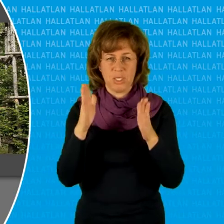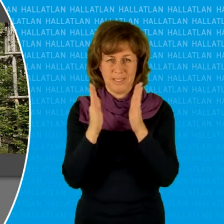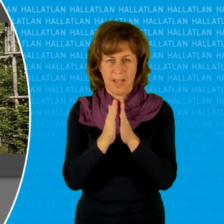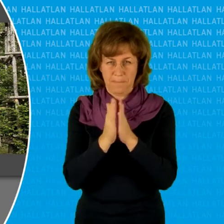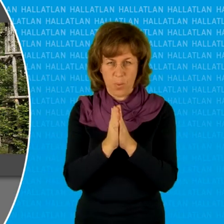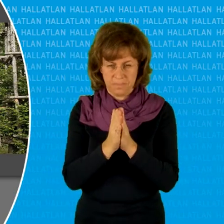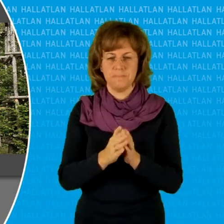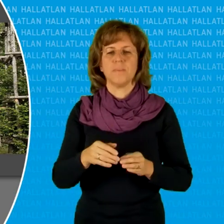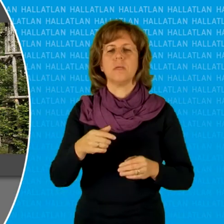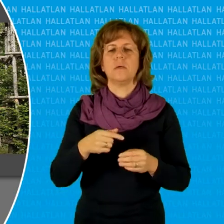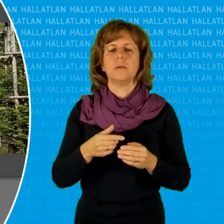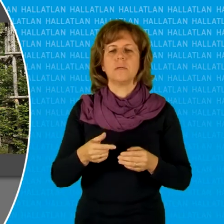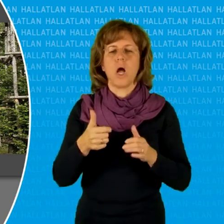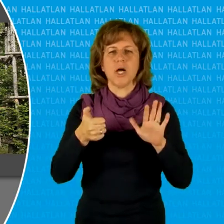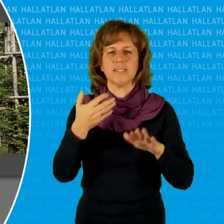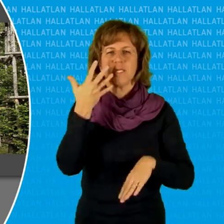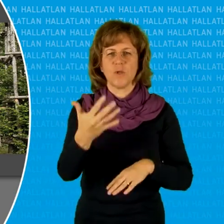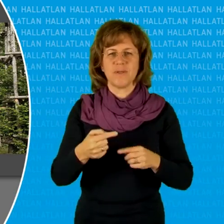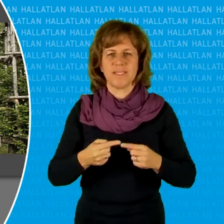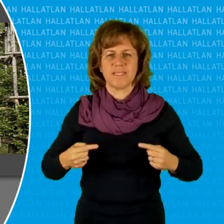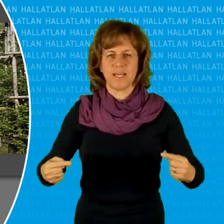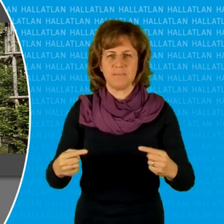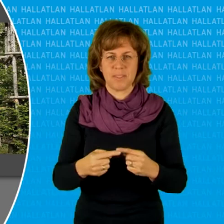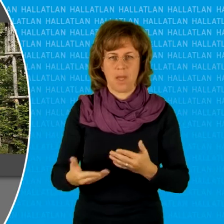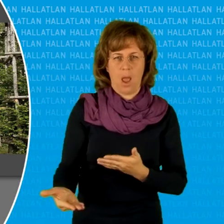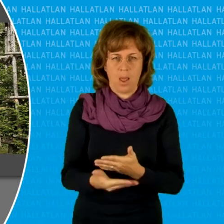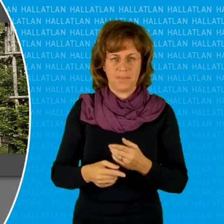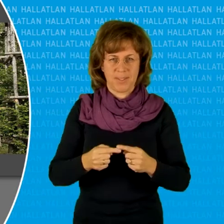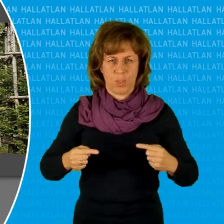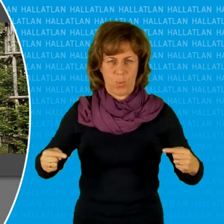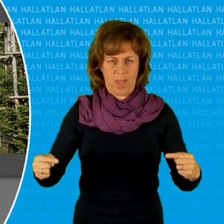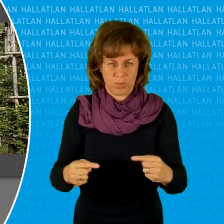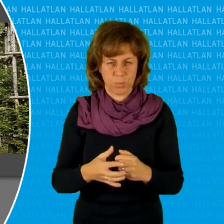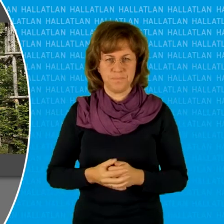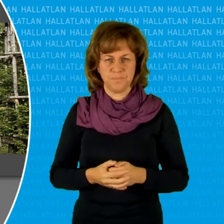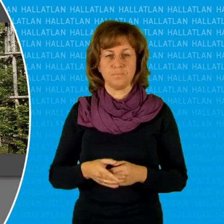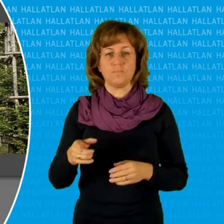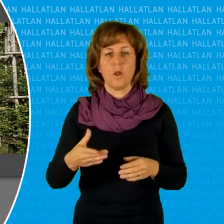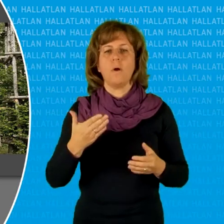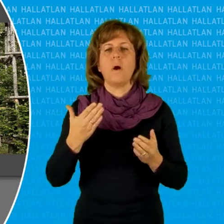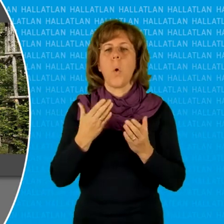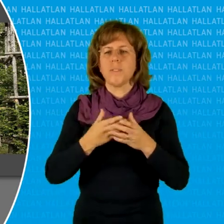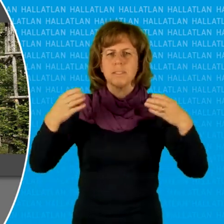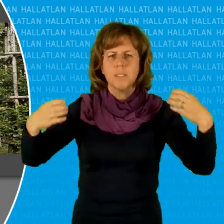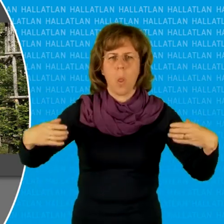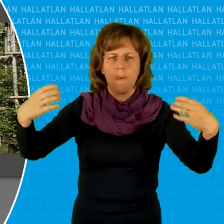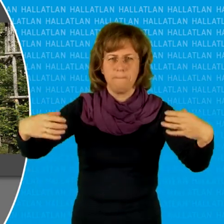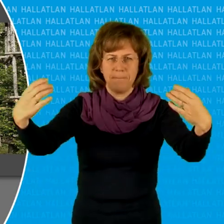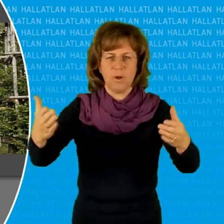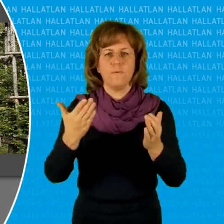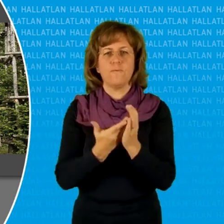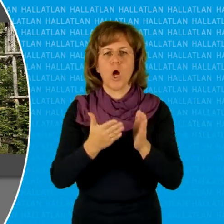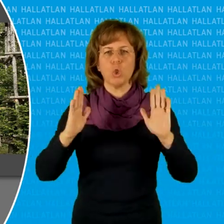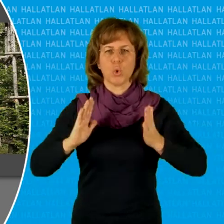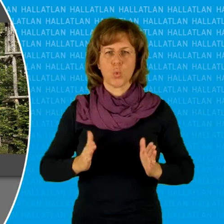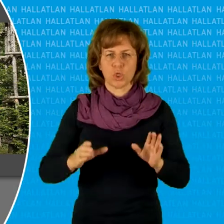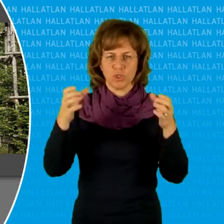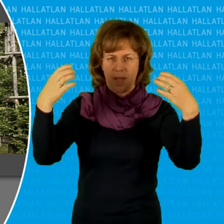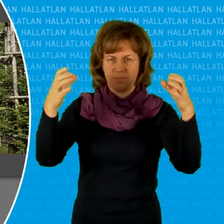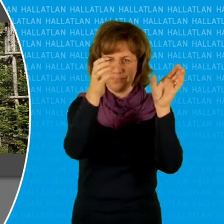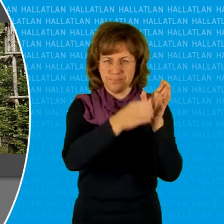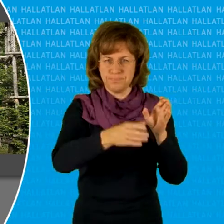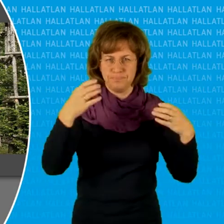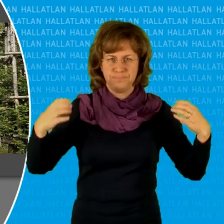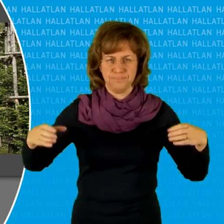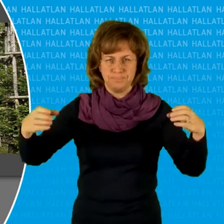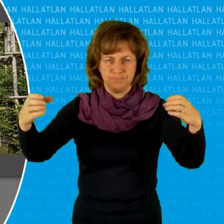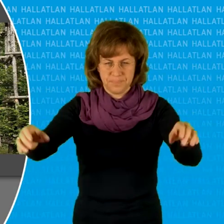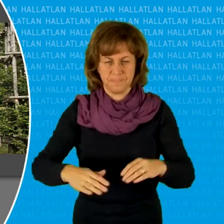A 650 négyzetméter alapterületű katedrális oszlopait a fák törzse adja,